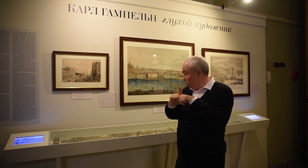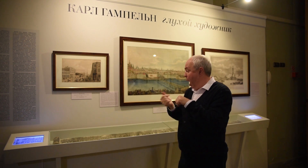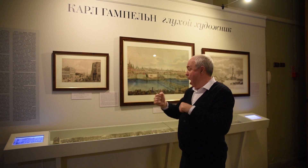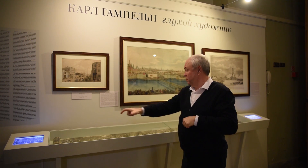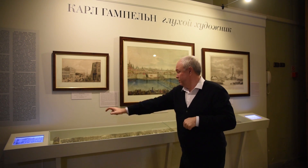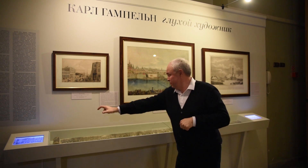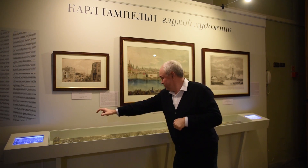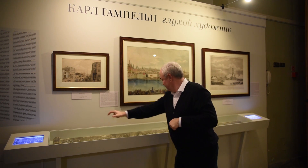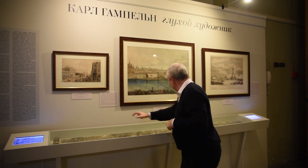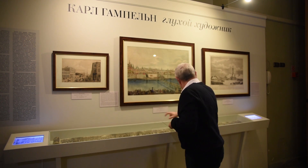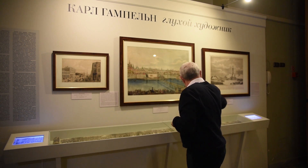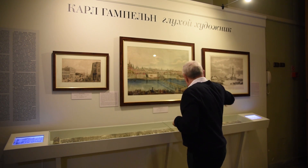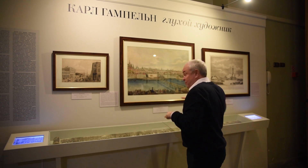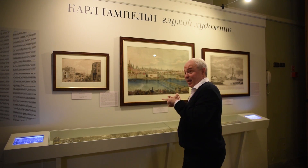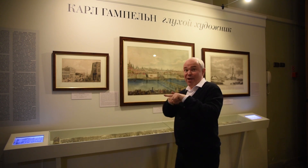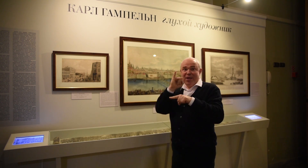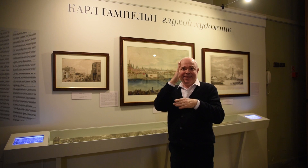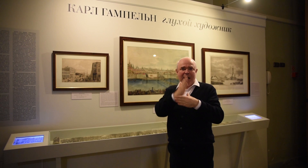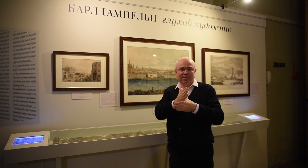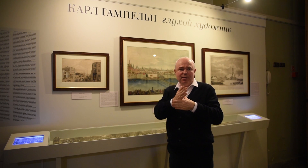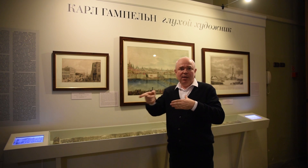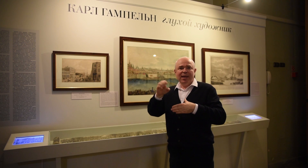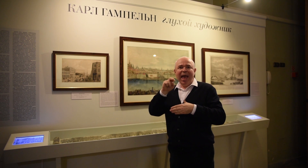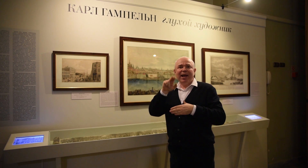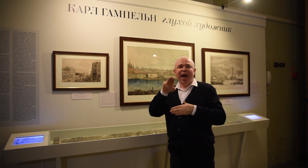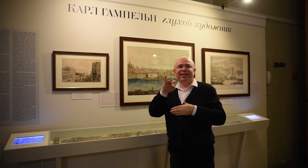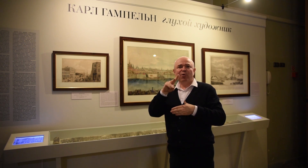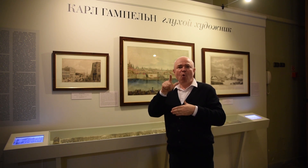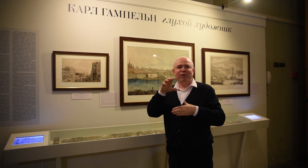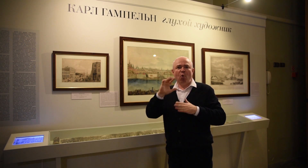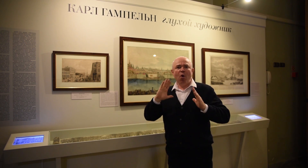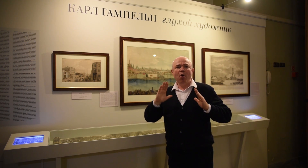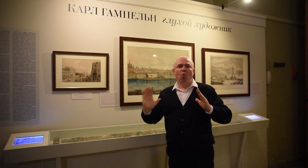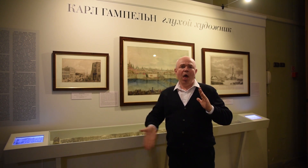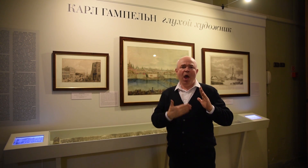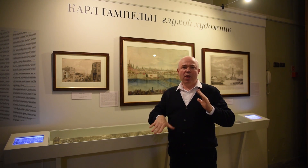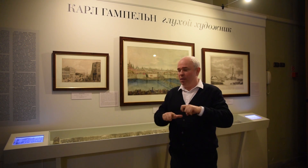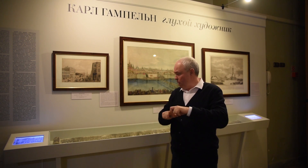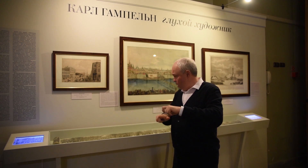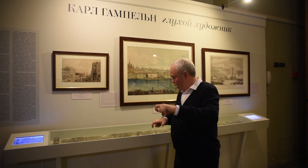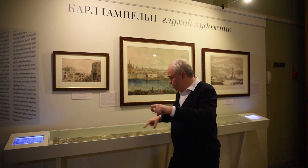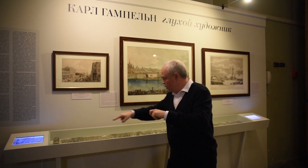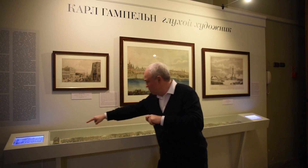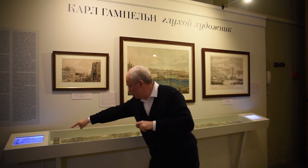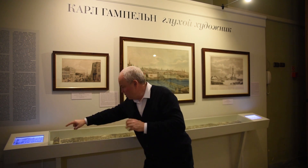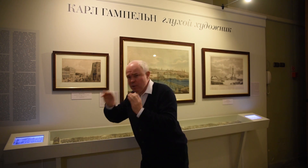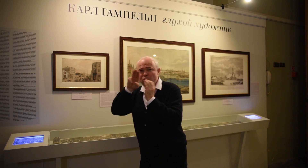А внизу мы видим длинную ленту - это и есть прославленное «Екатерингофское гулянье».